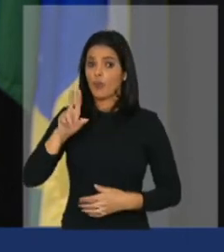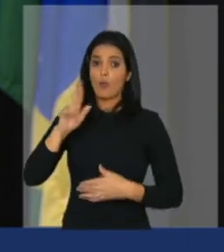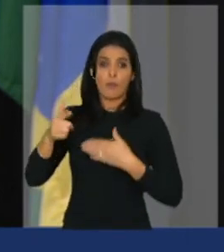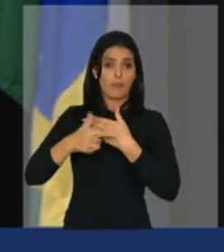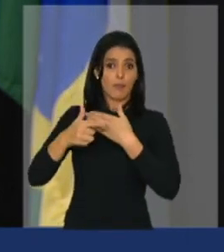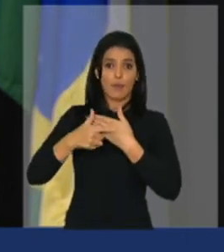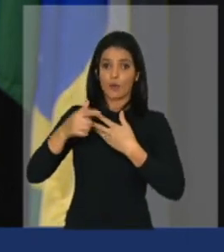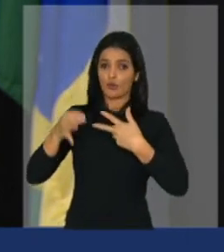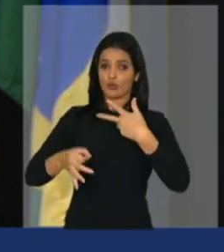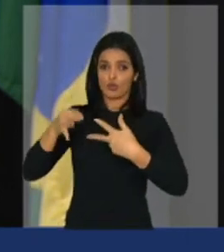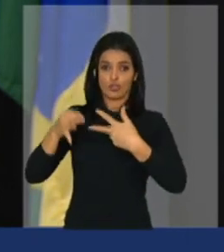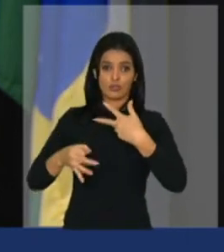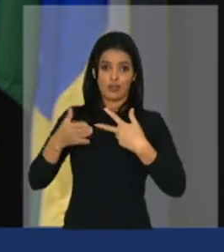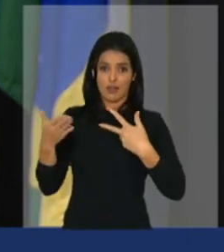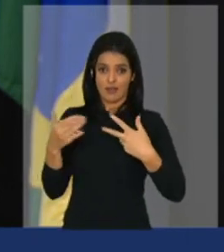QUE TODO O PODER EMANA DO POVO, E EXERCE POR SEUS